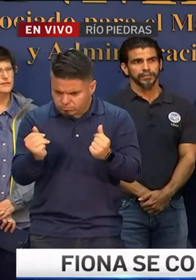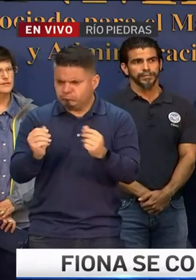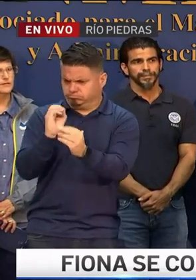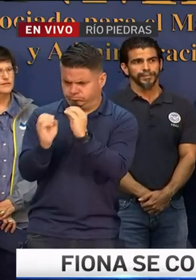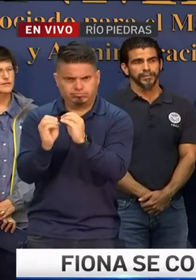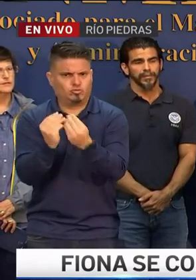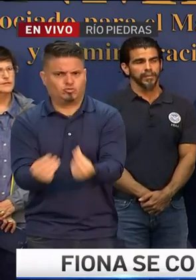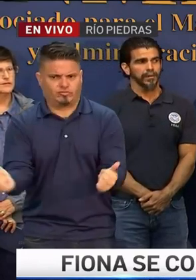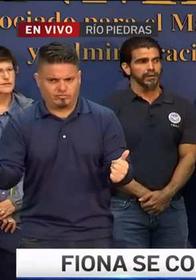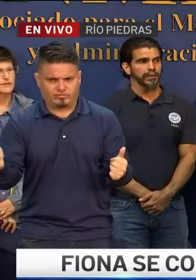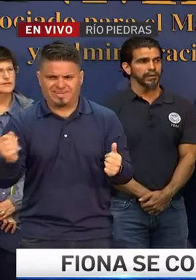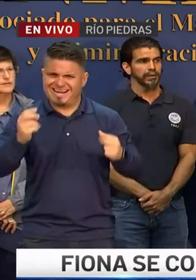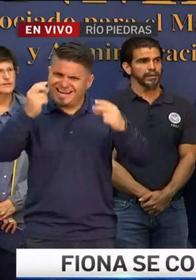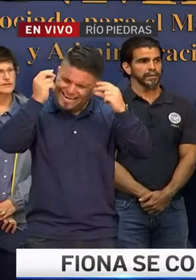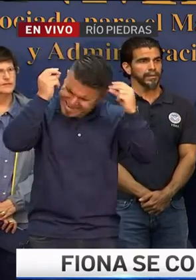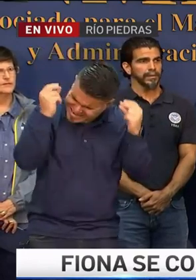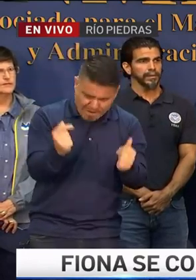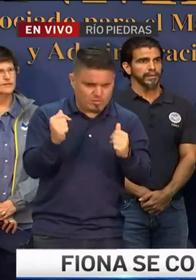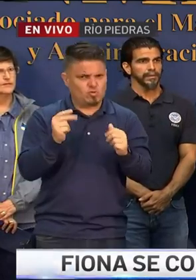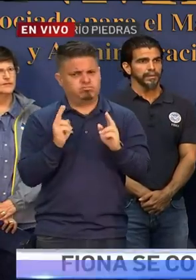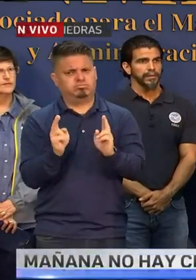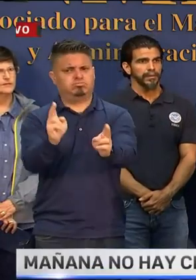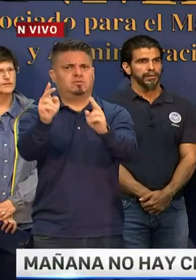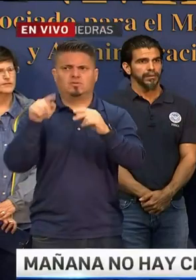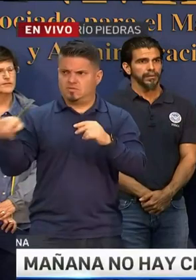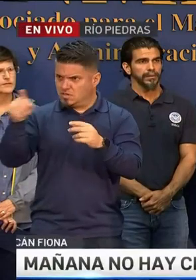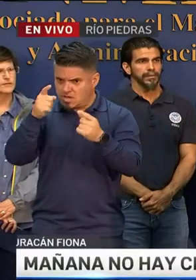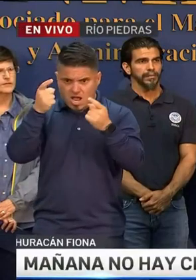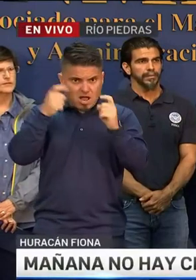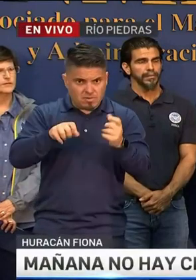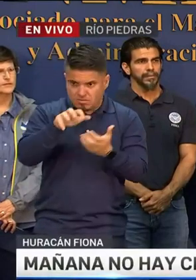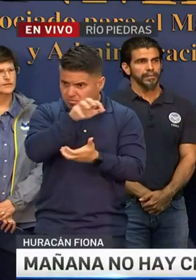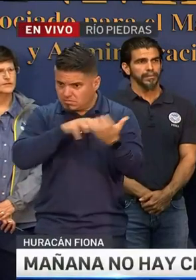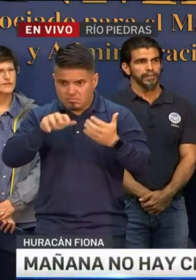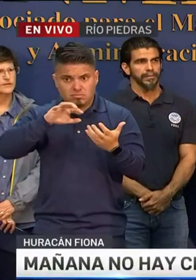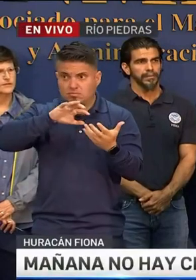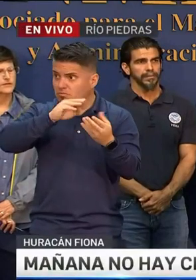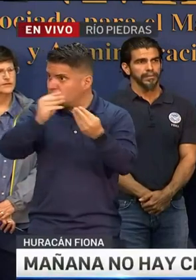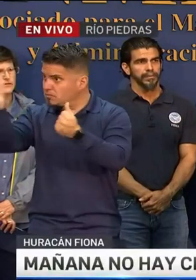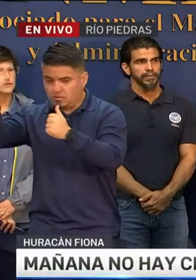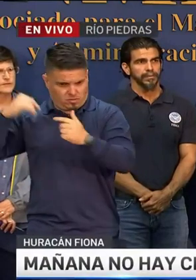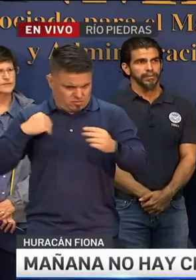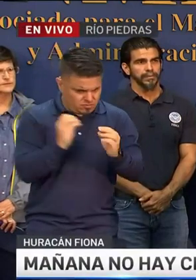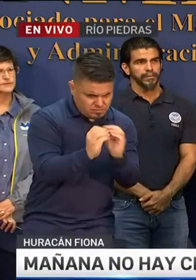RESTABLECIMIENTO DE ESE